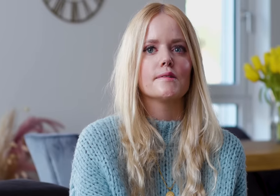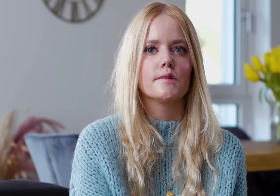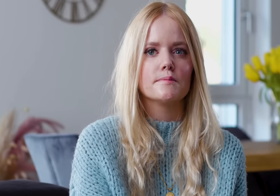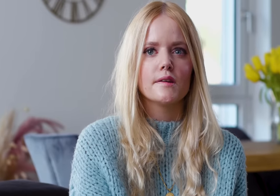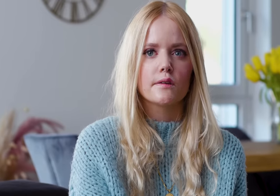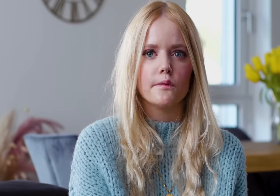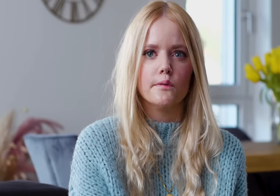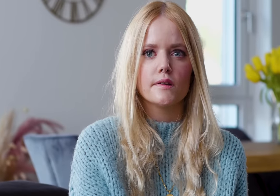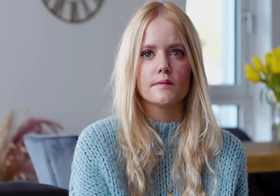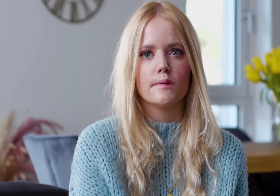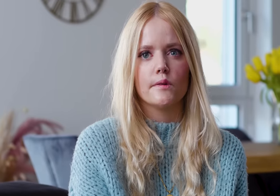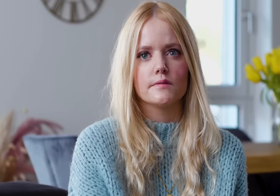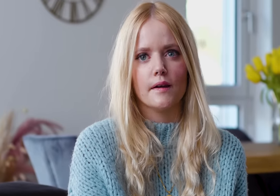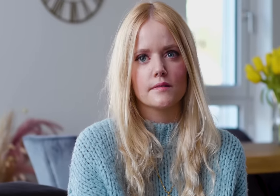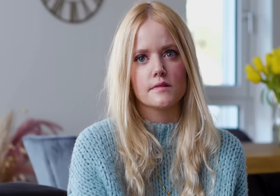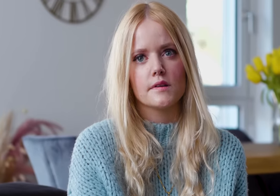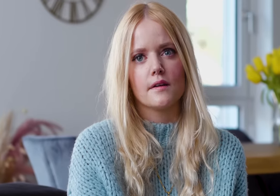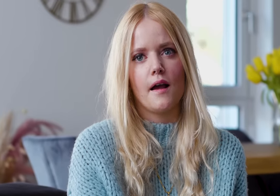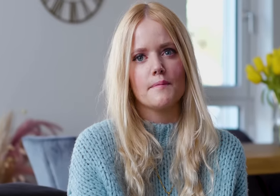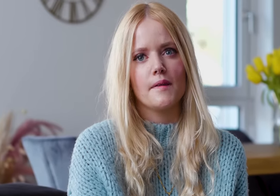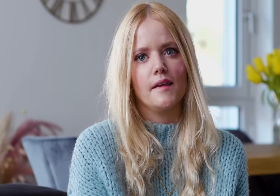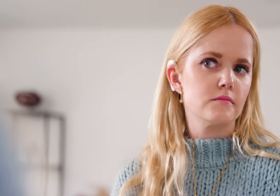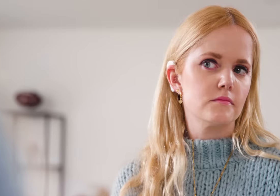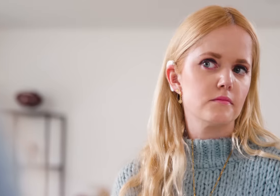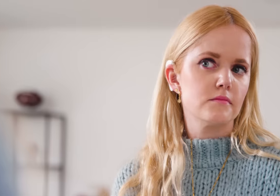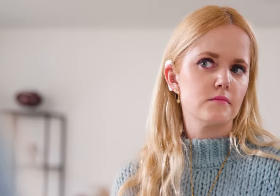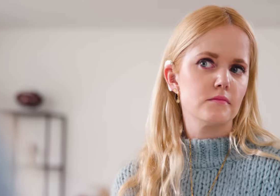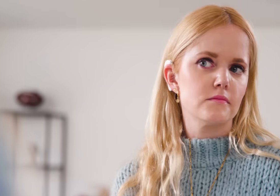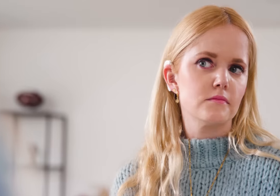Aber trotzdem bin ich froh, dass ich mich für ein Zweites entschieden hab.